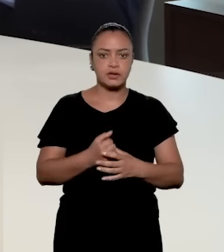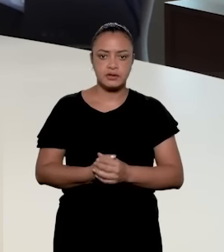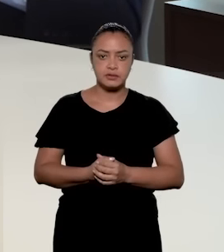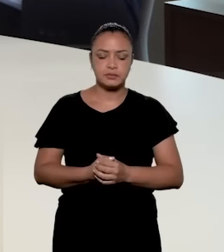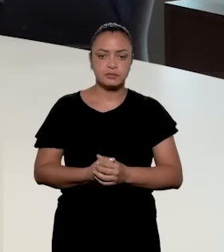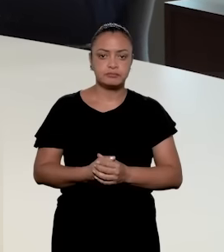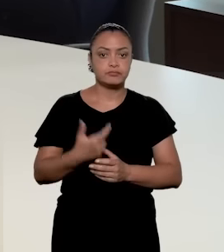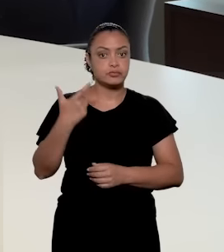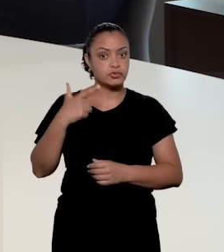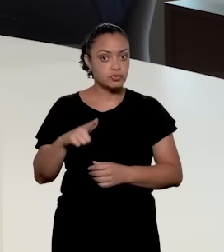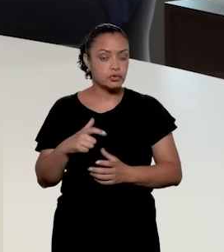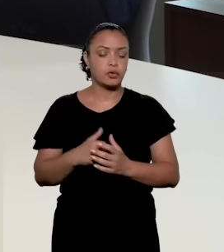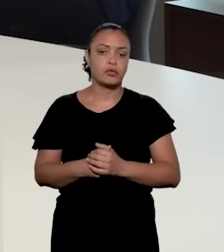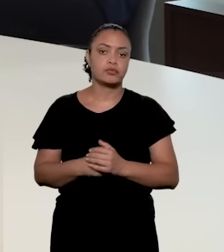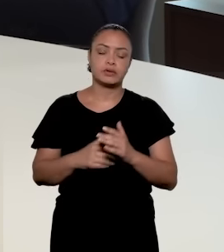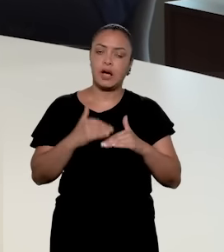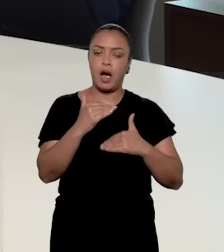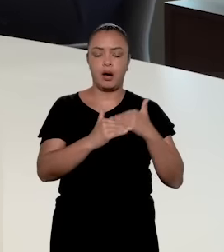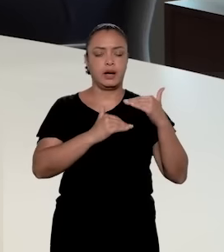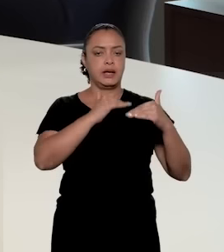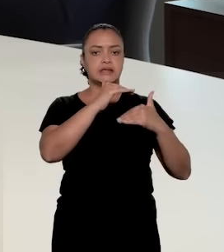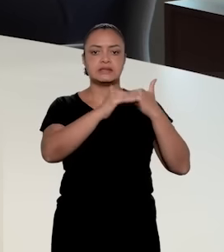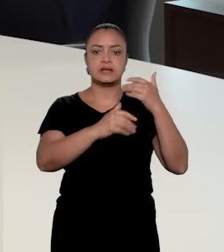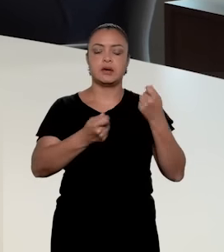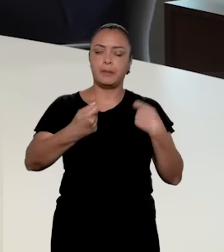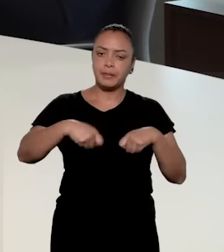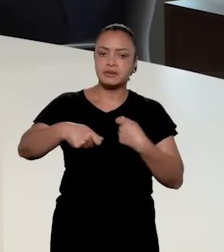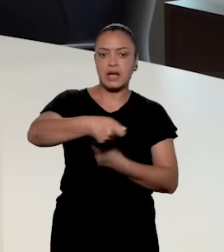Protecionismo, está voltando a crescer no mundo com muito vigor.